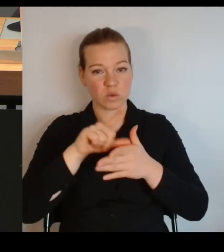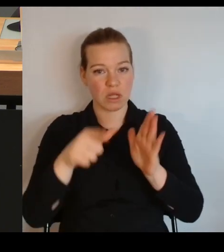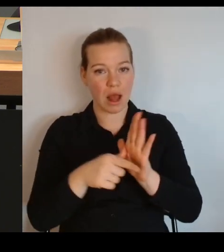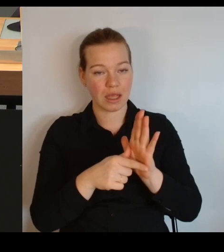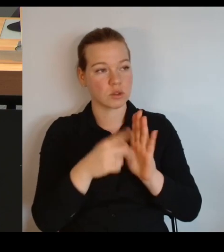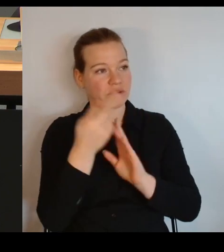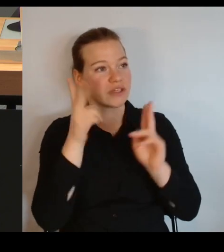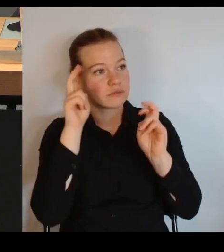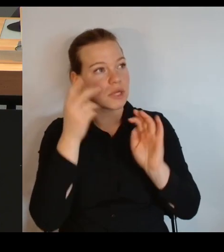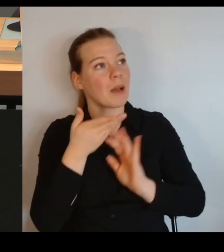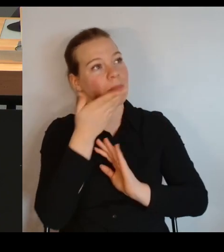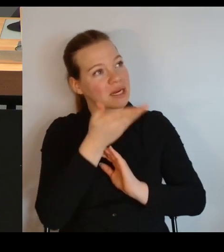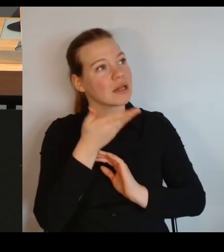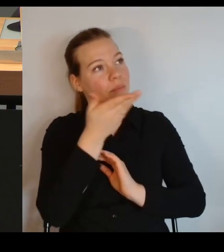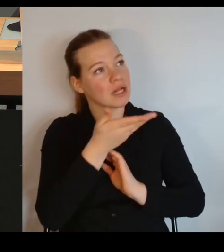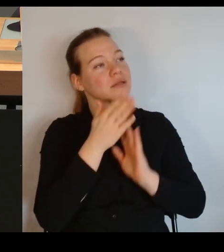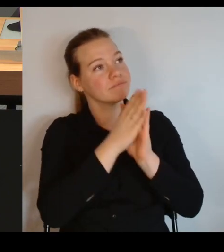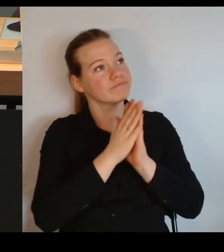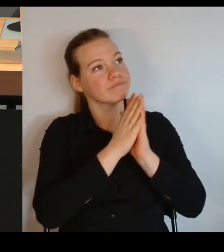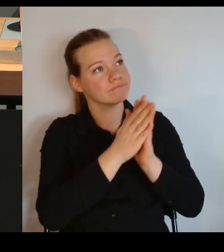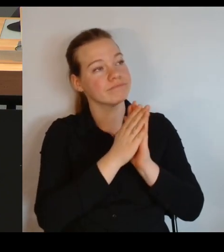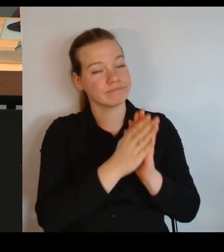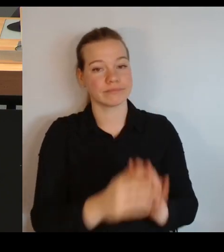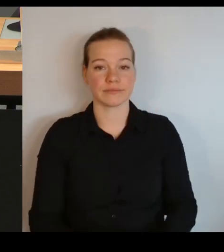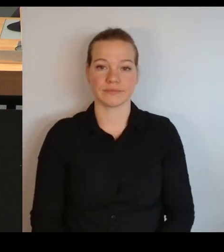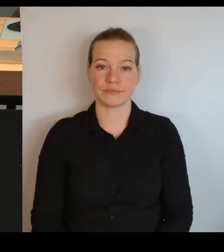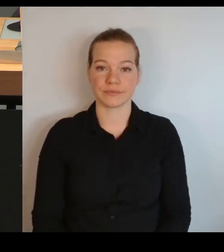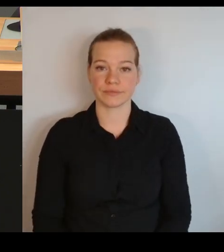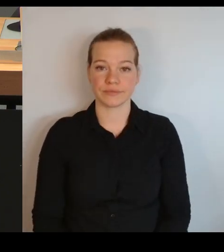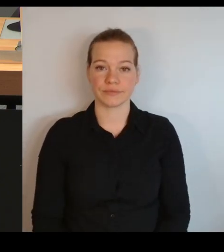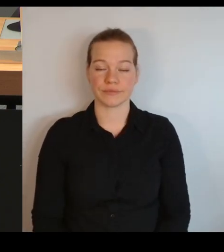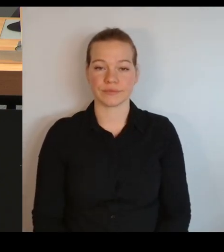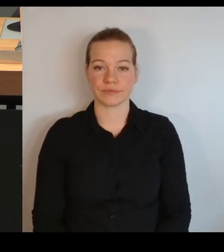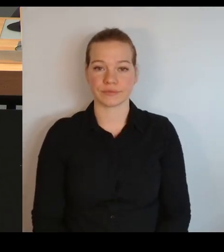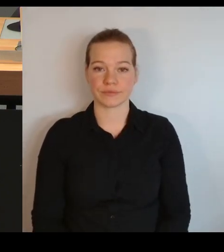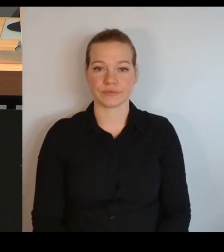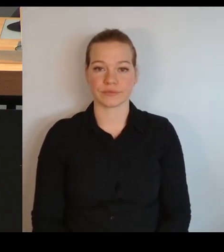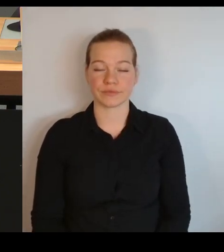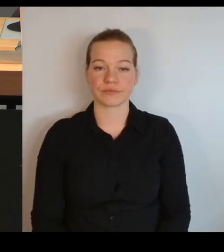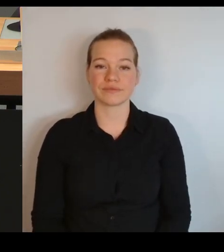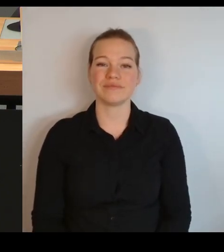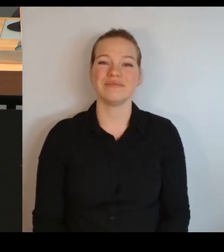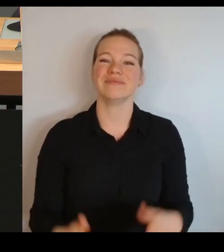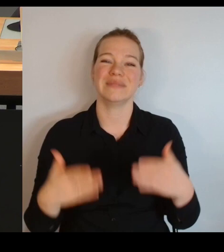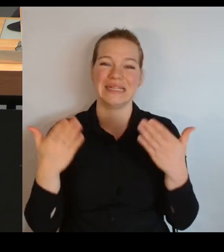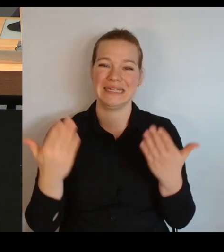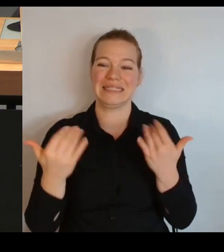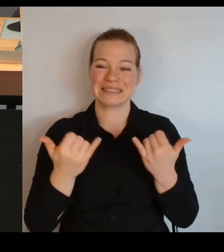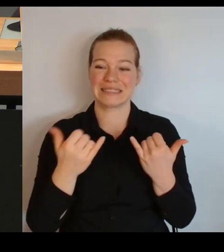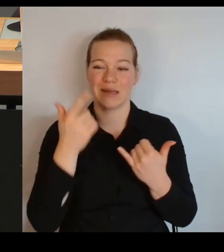selbst zu verantwortenden Missstand zu beseitigen und endlich dafür Sorge zu tragen, dass die Leistungsfähigkeit der Berliner